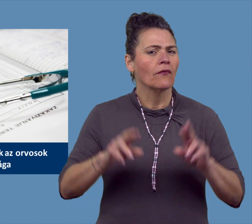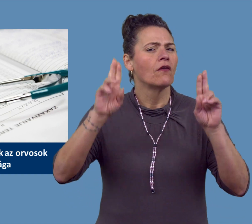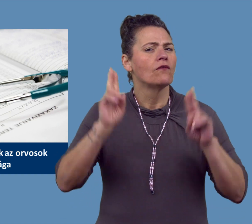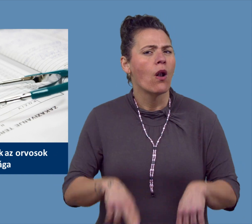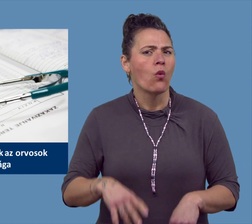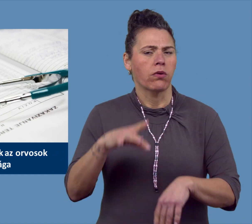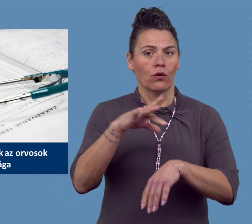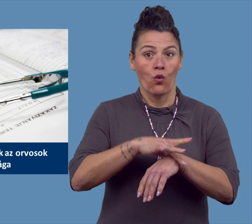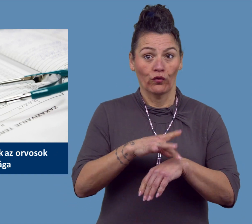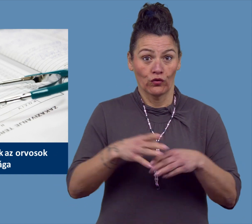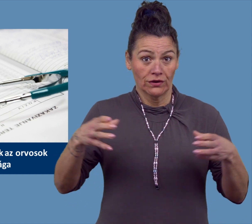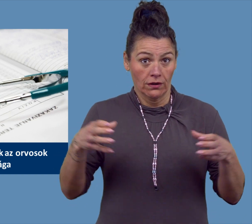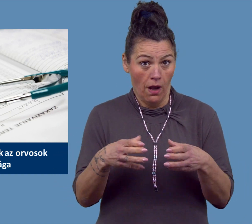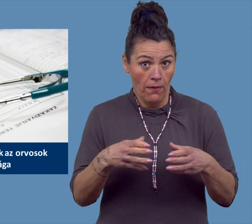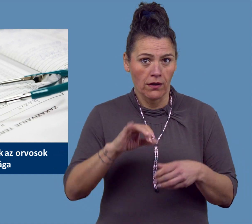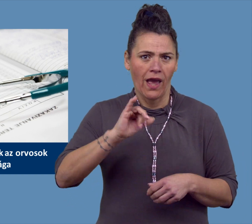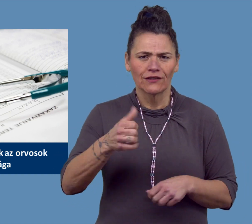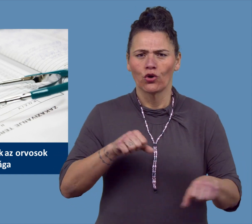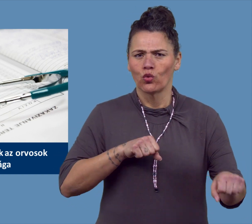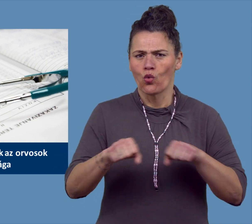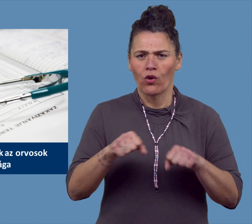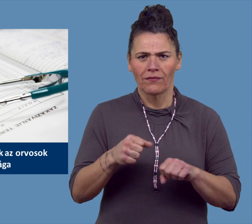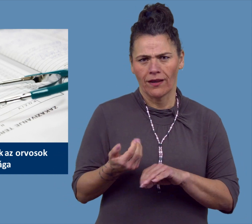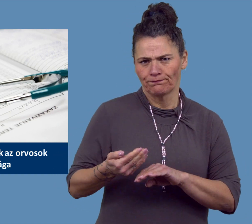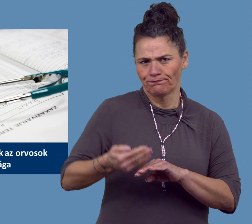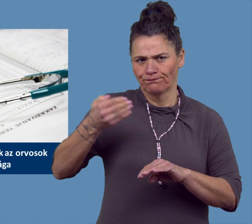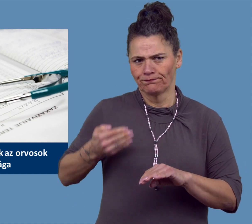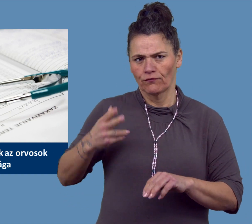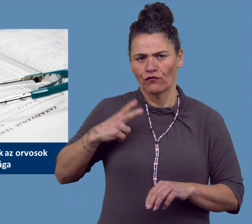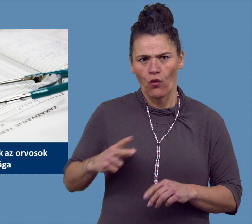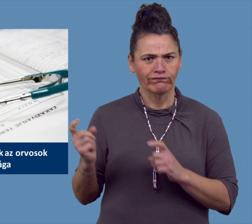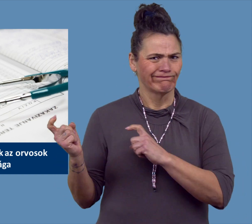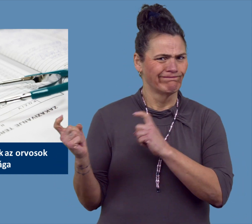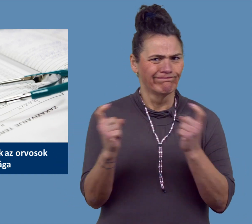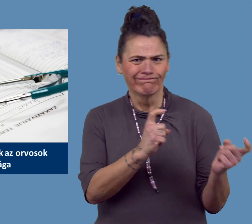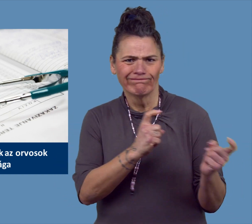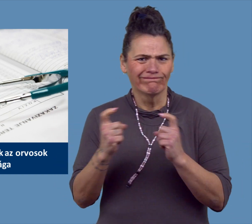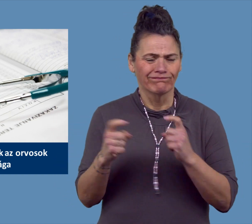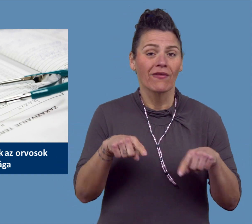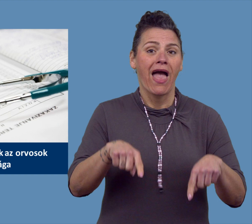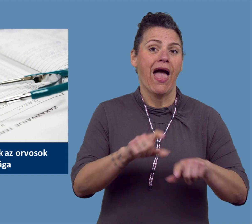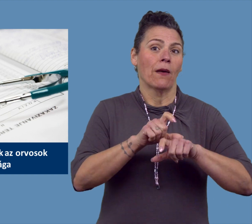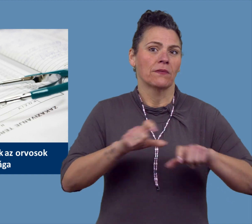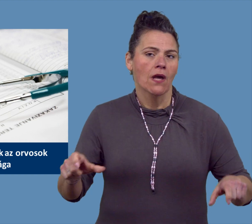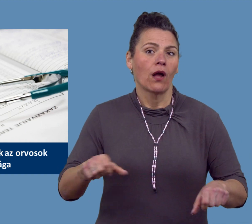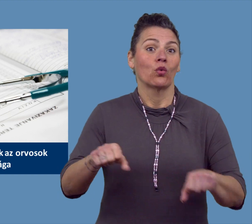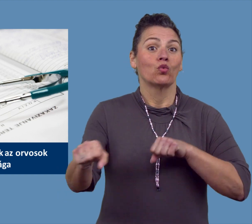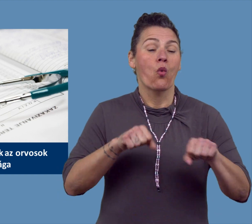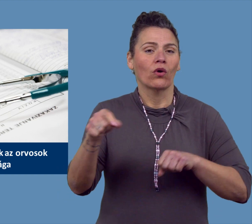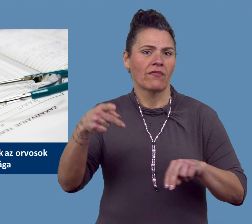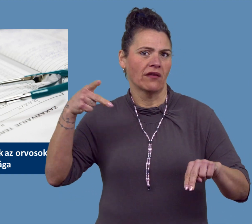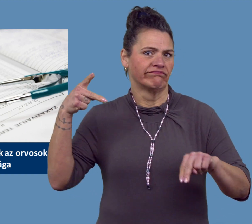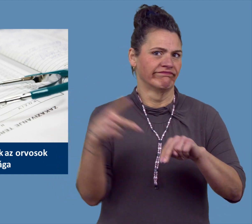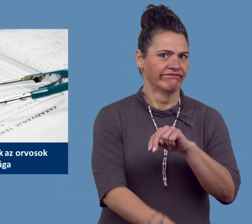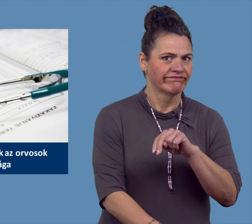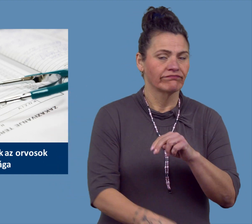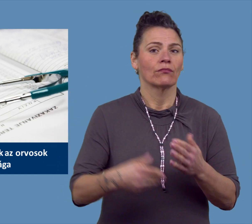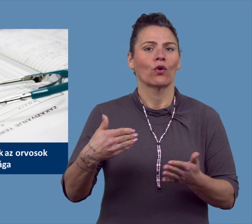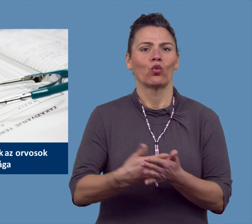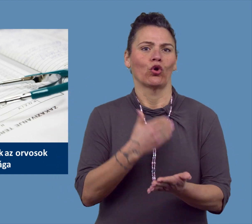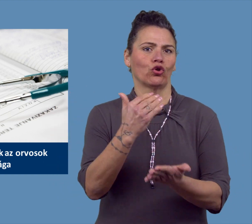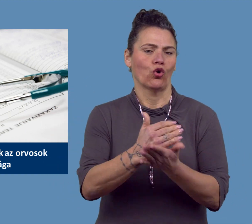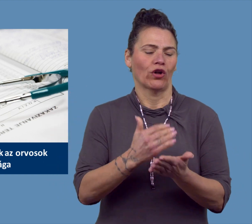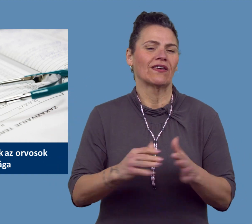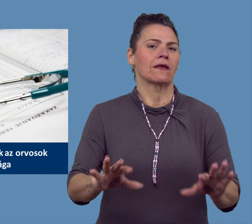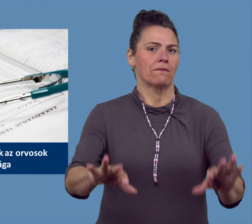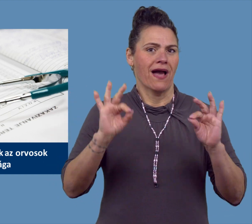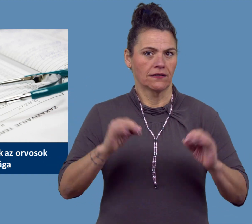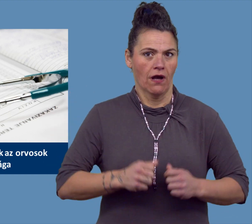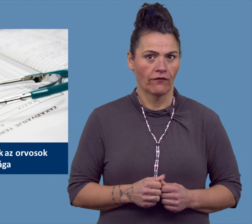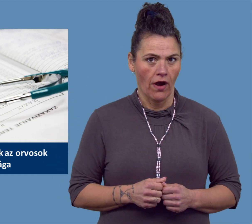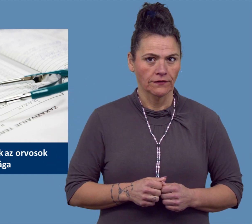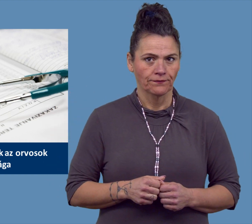A törvényjavaslat megszavazásának előzménye a Kormány és az Orvosi Kamara közötti nézeteltérés,